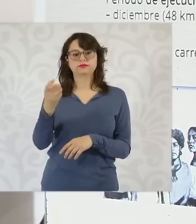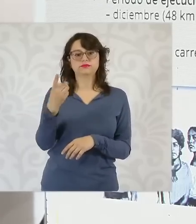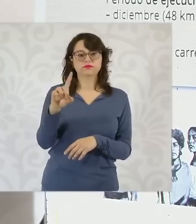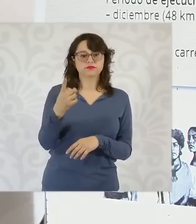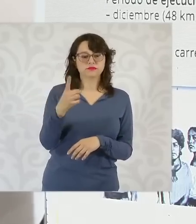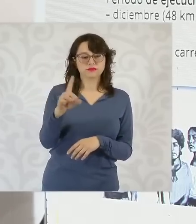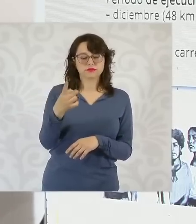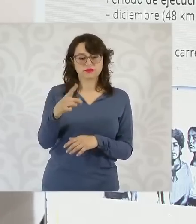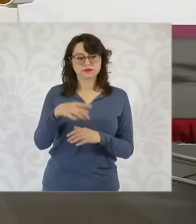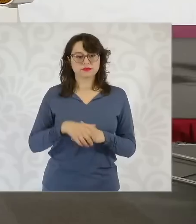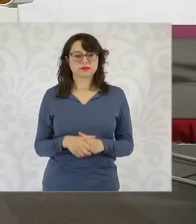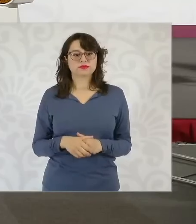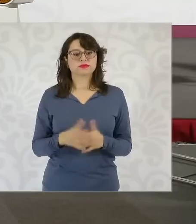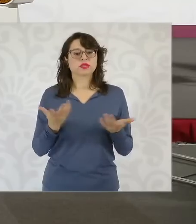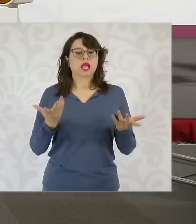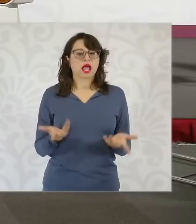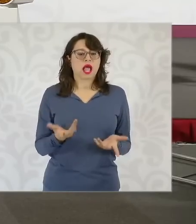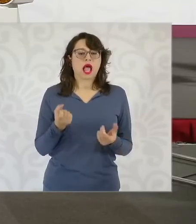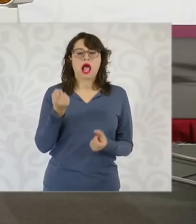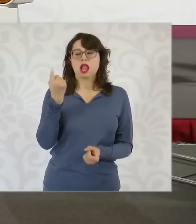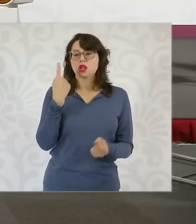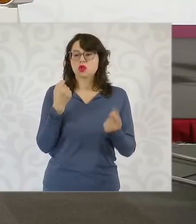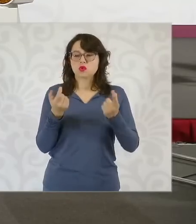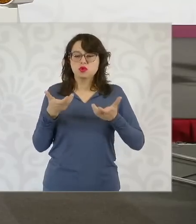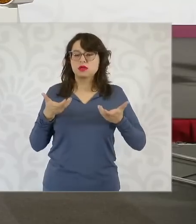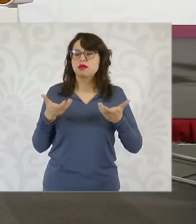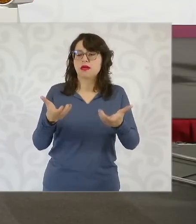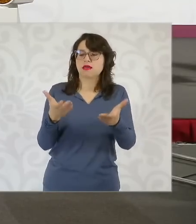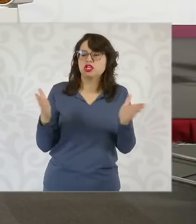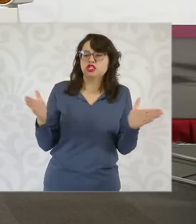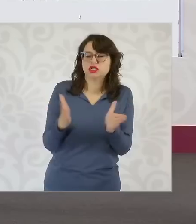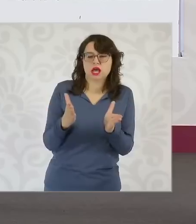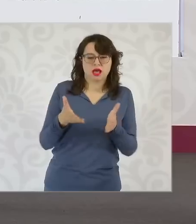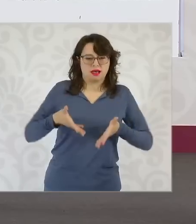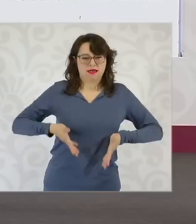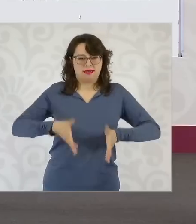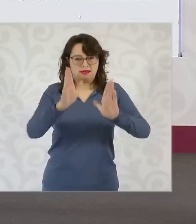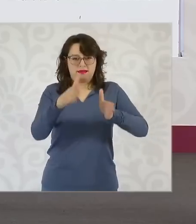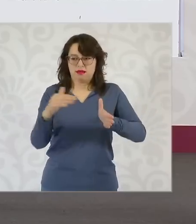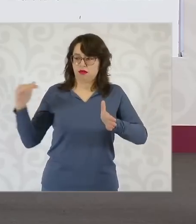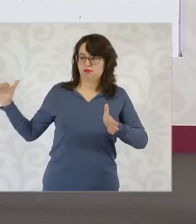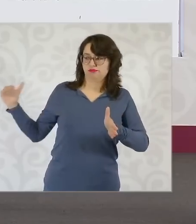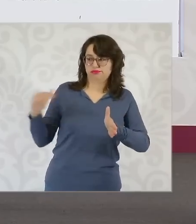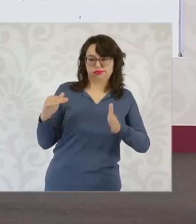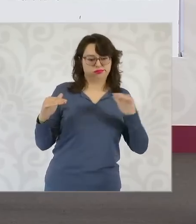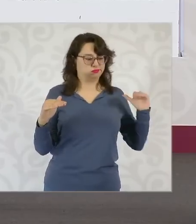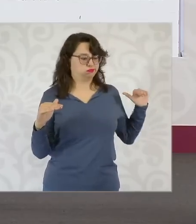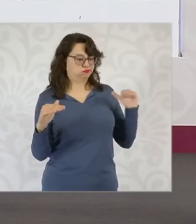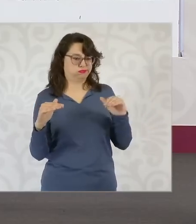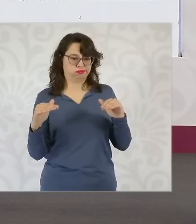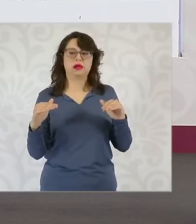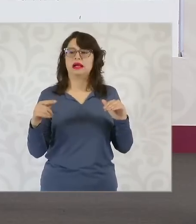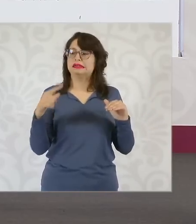estos casos son carreteras alimentadoras pero Como dijo la presidenta pues es parte de estos